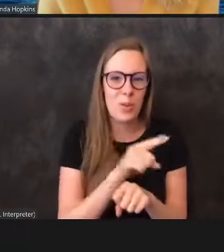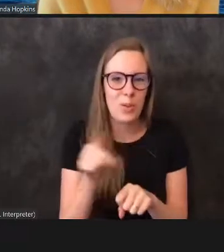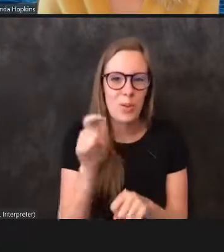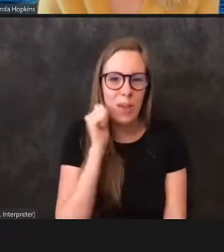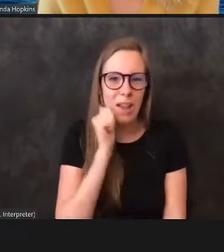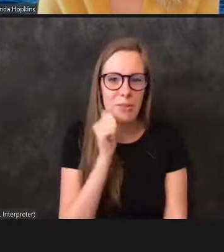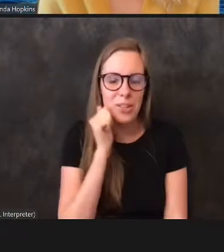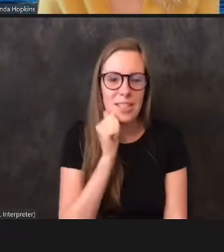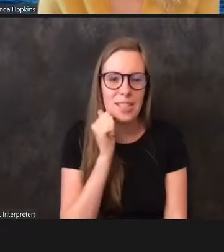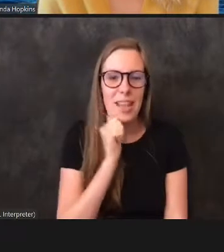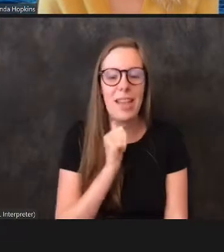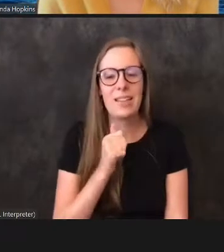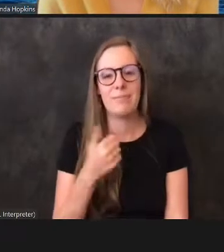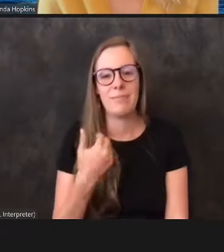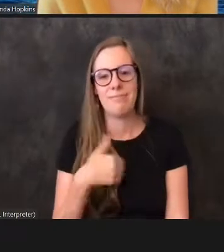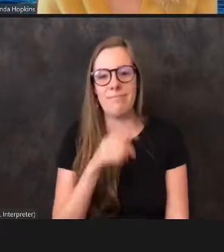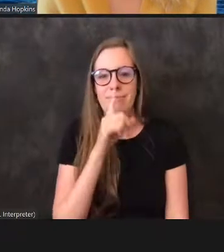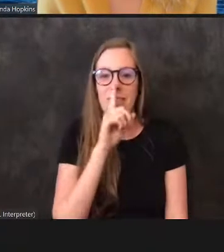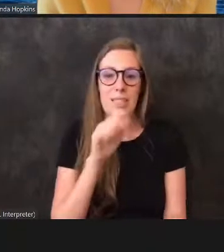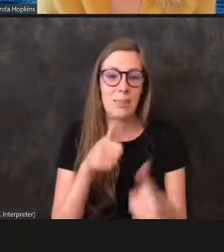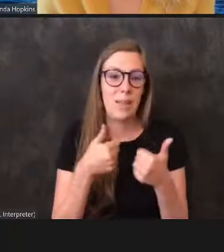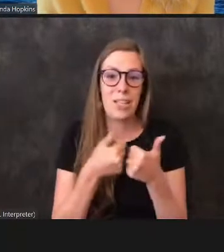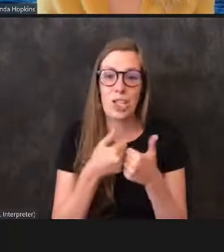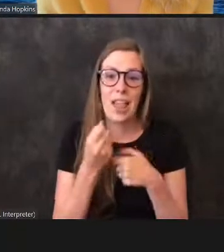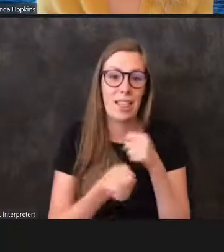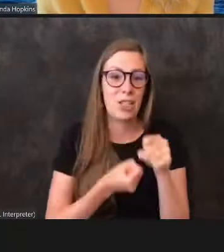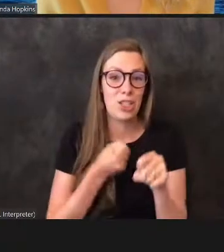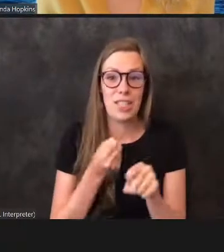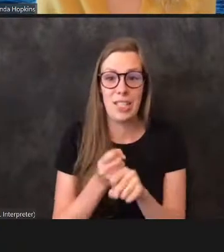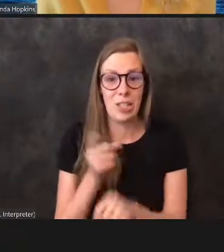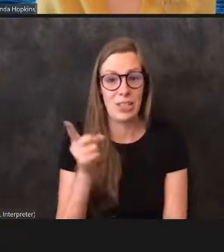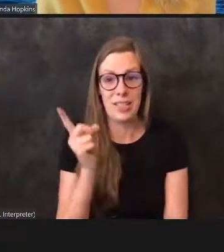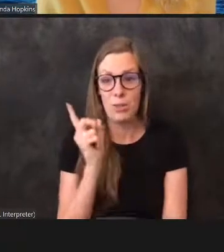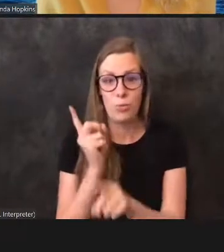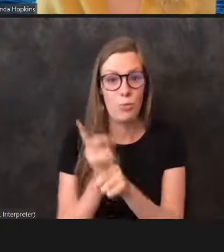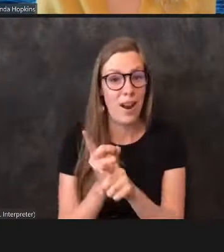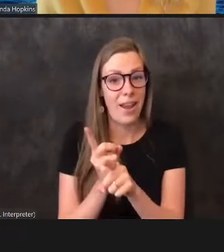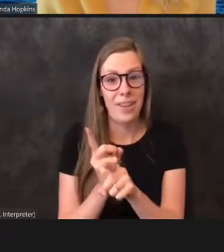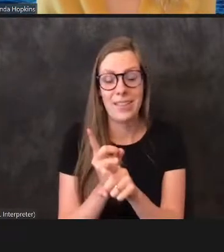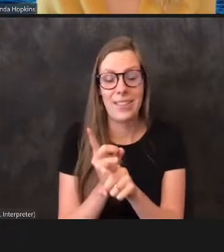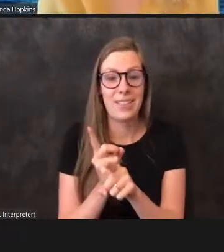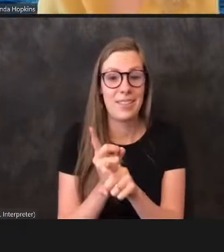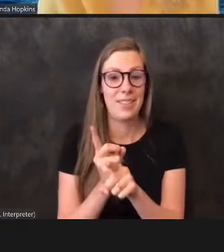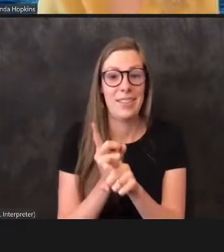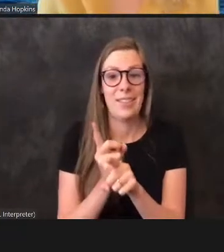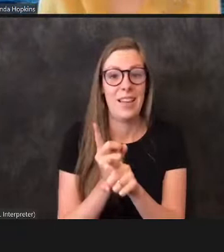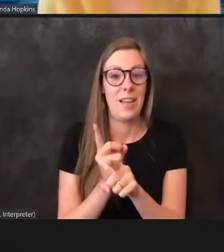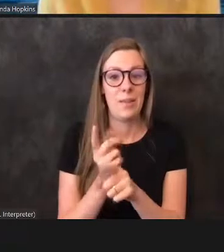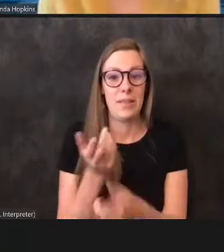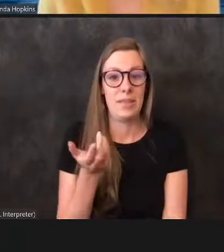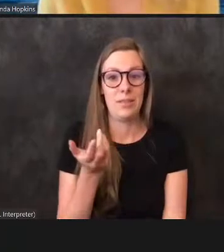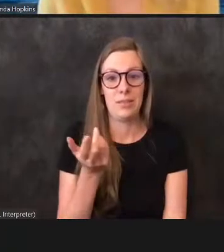ustedes cada día ha sido un año con muchos retos. Supervisor Rabbit. Está absolutamente correcto venir.